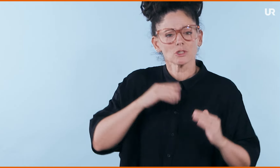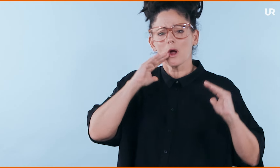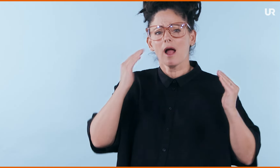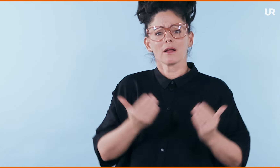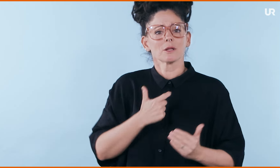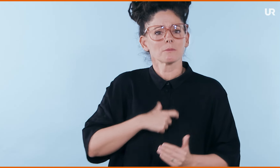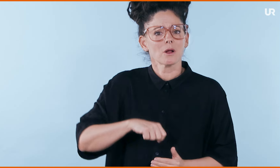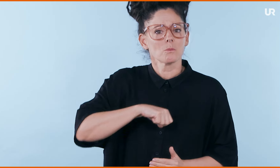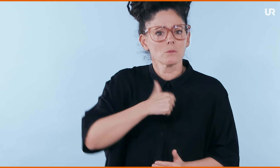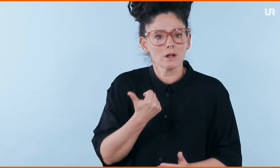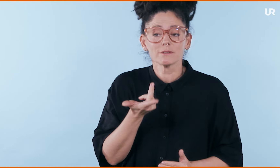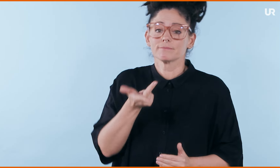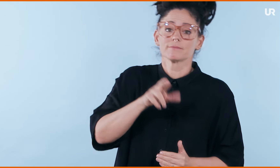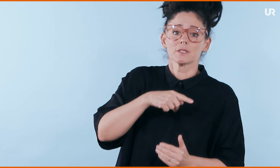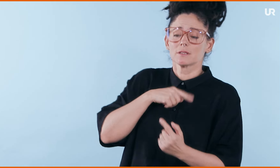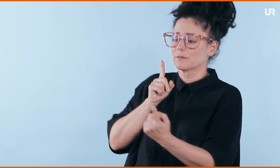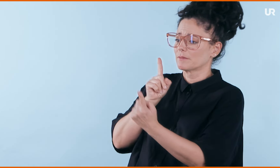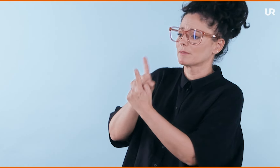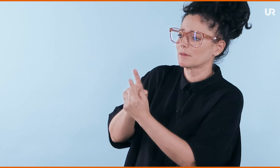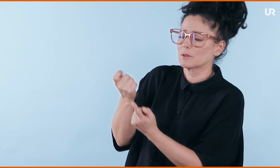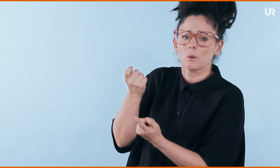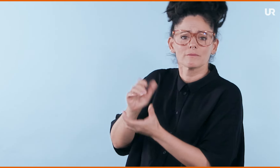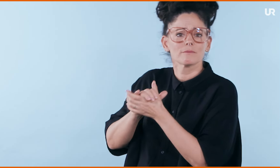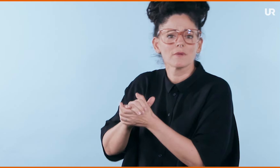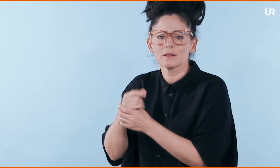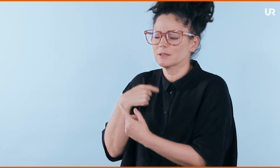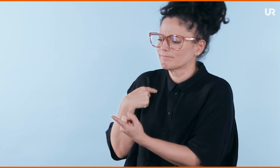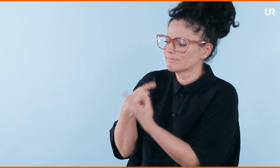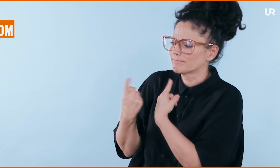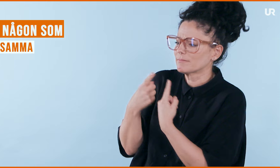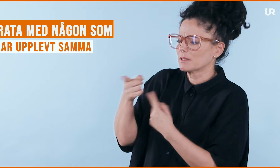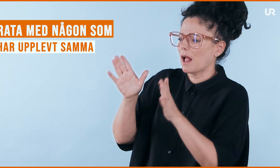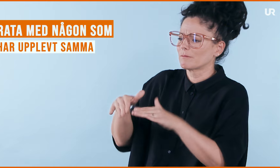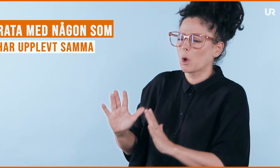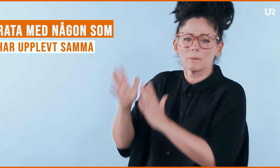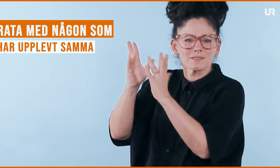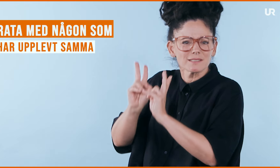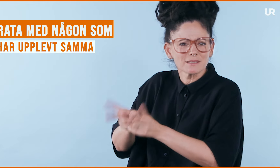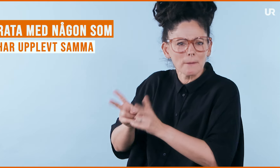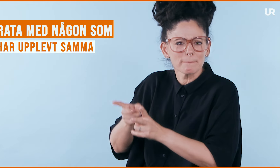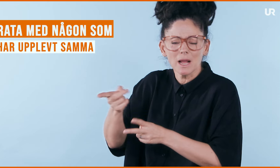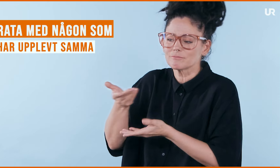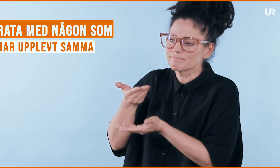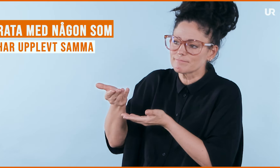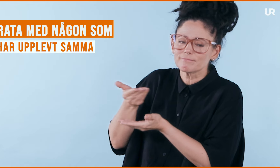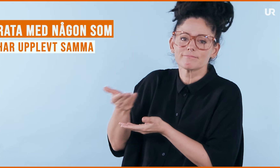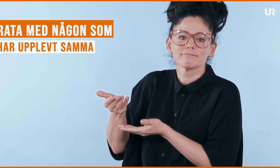Ett exempel är att man pratar med någon annan som har upplevt samma sak.